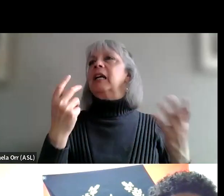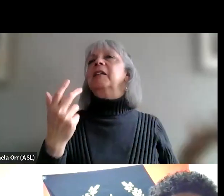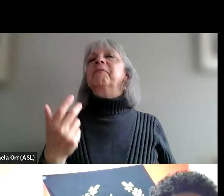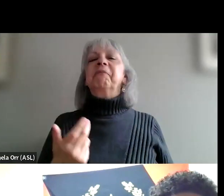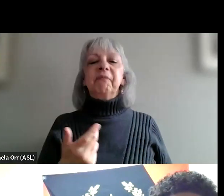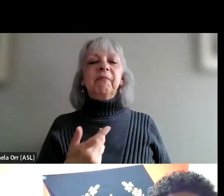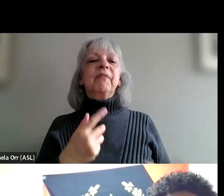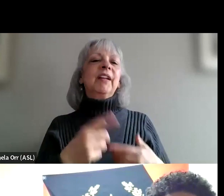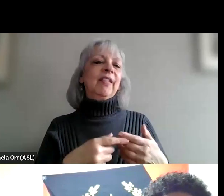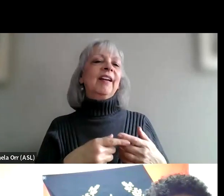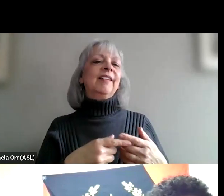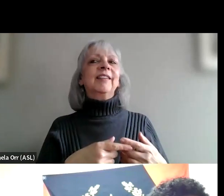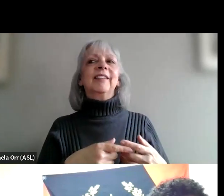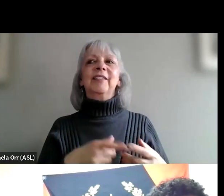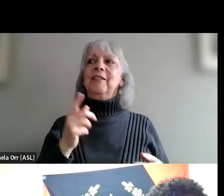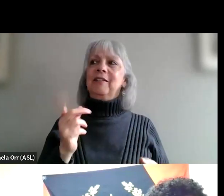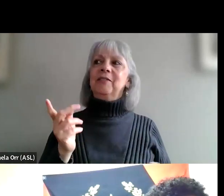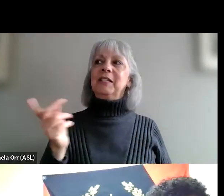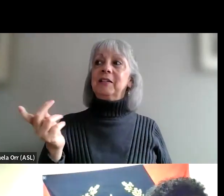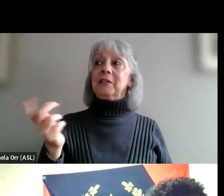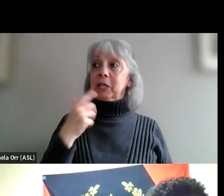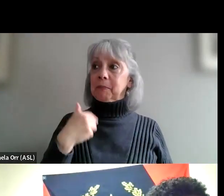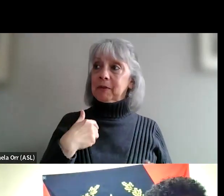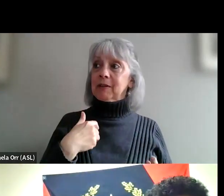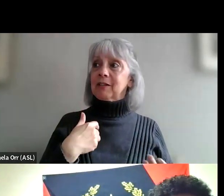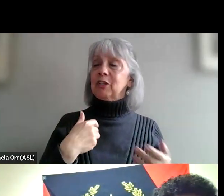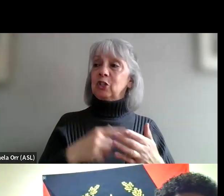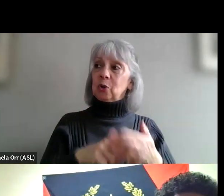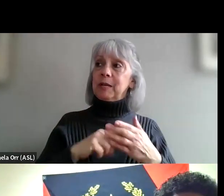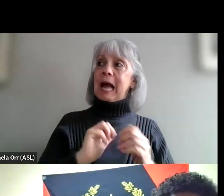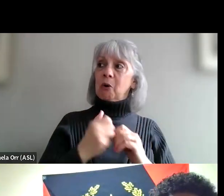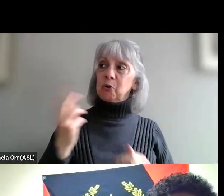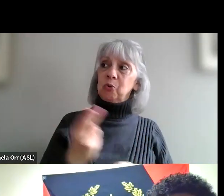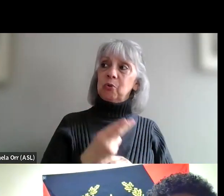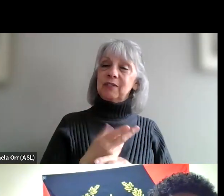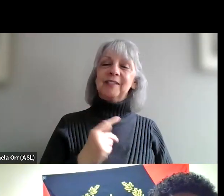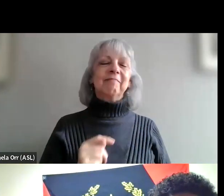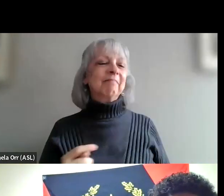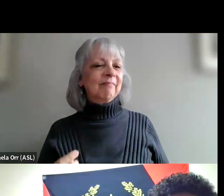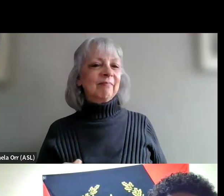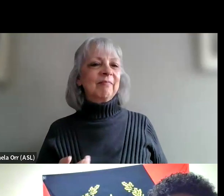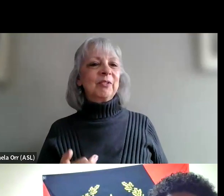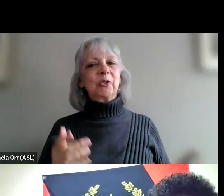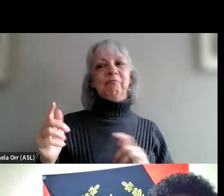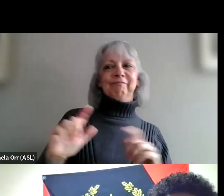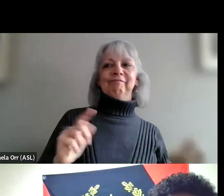Y luego les pedimos que nos muestren cómo lo usarían y es buena esa enseñanza de retorno para hacer que interactúen con nosotros.